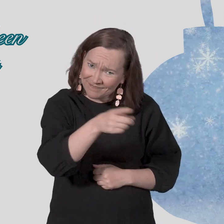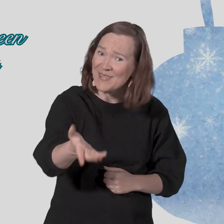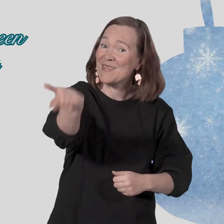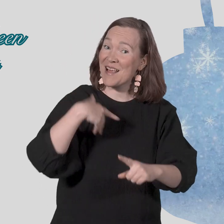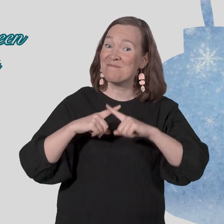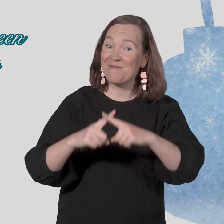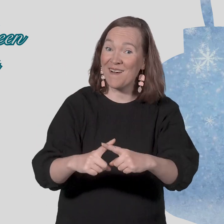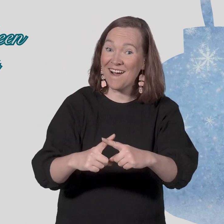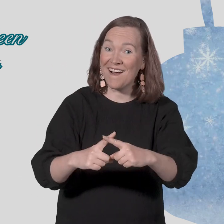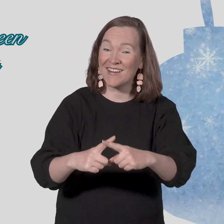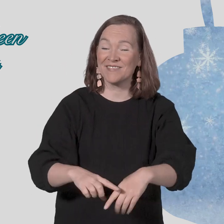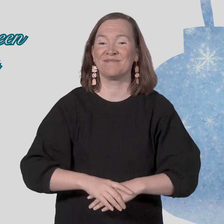Tule mukaan!